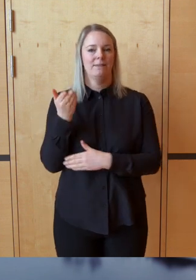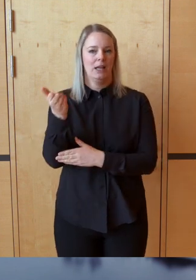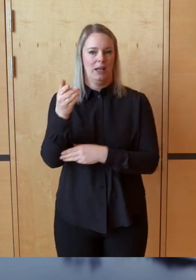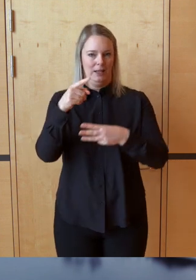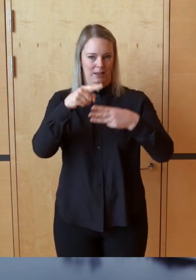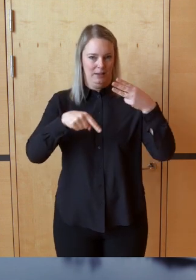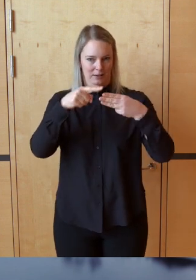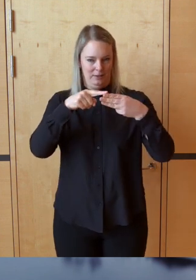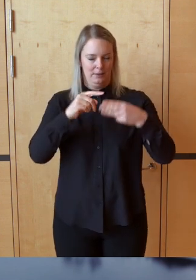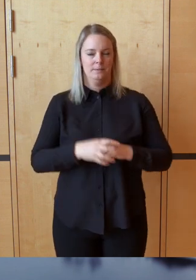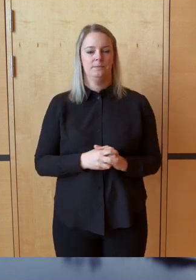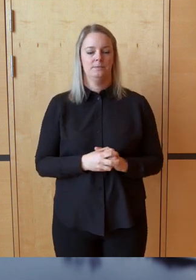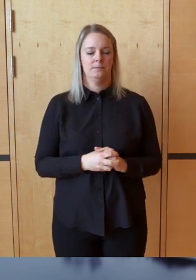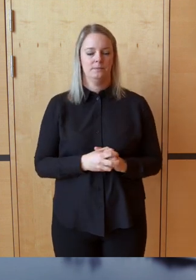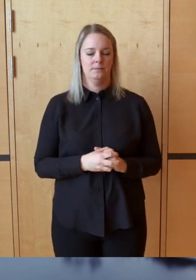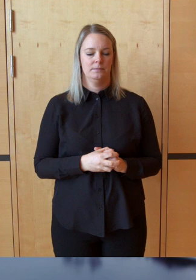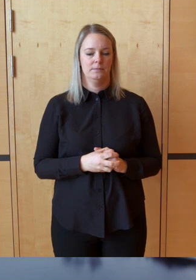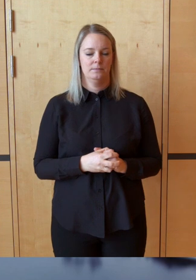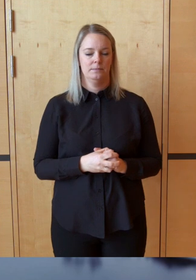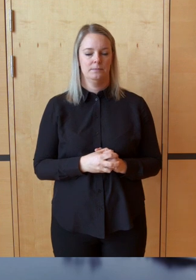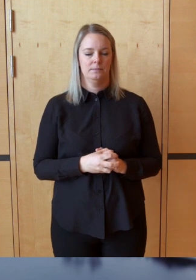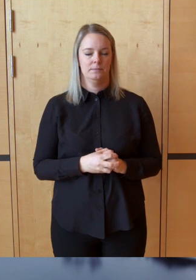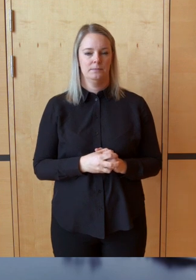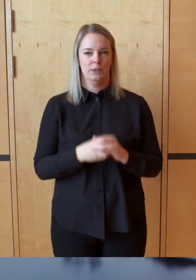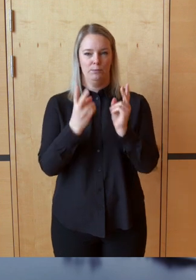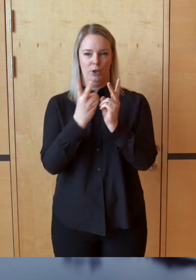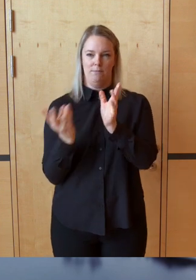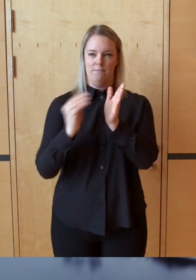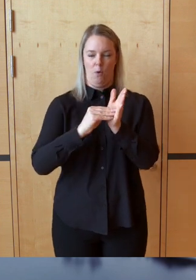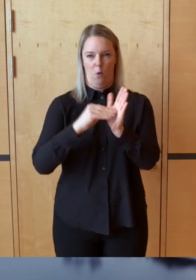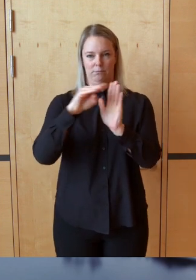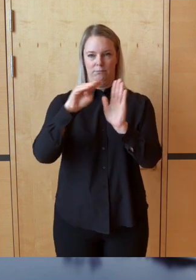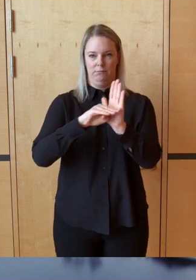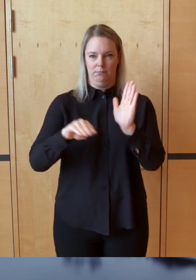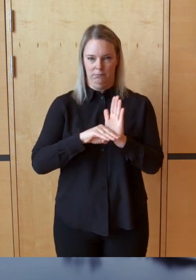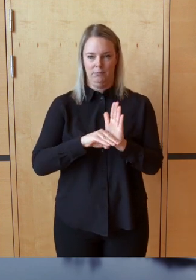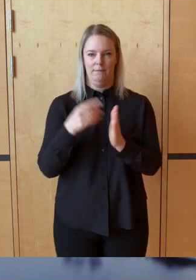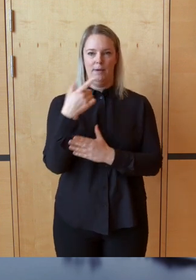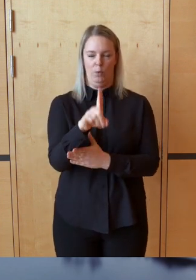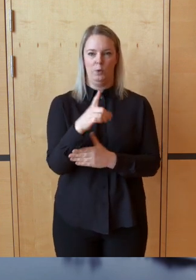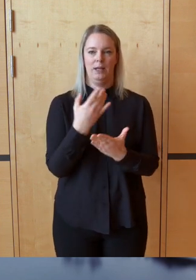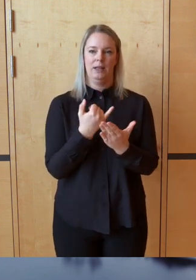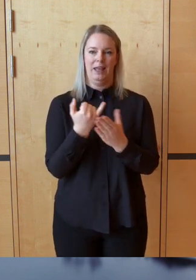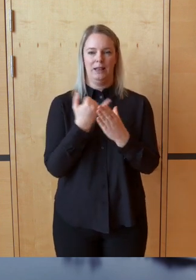Att de ska in i lokala ordningsföreskrifterna på sådant sätt att det är förbjudet överallt på fem timmar kanske tror du Detta är ful Bart